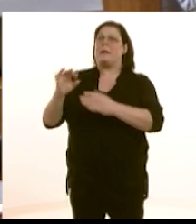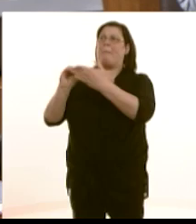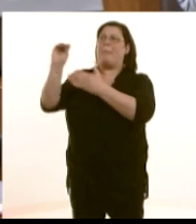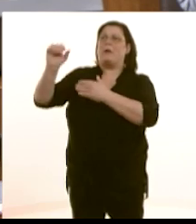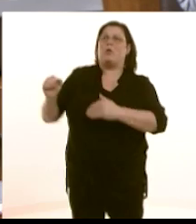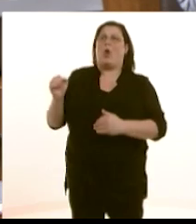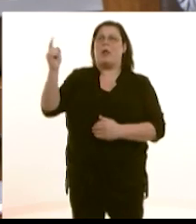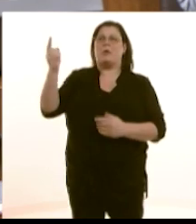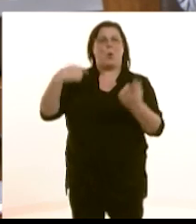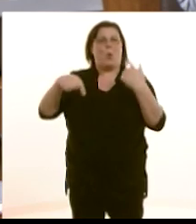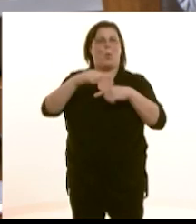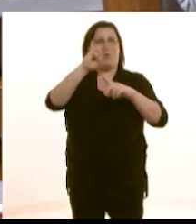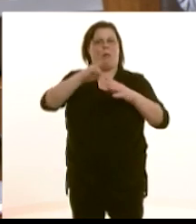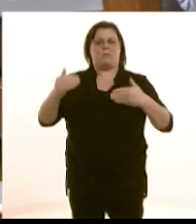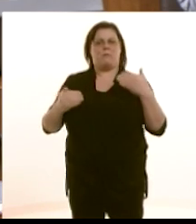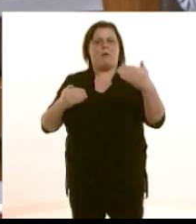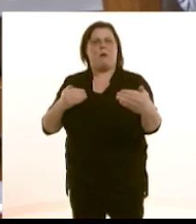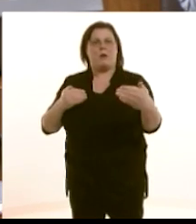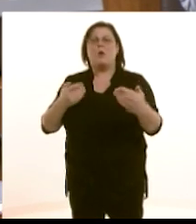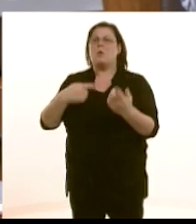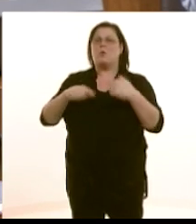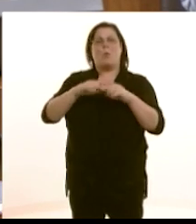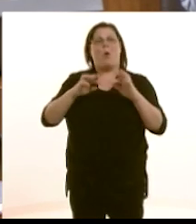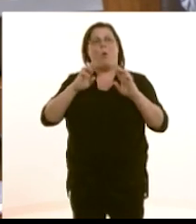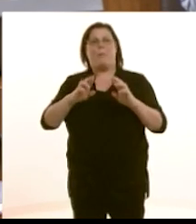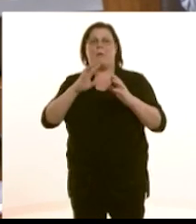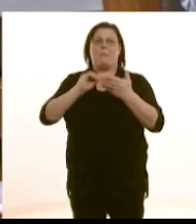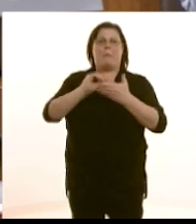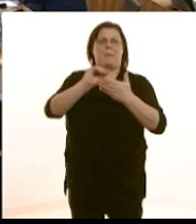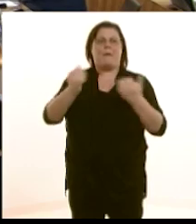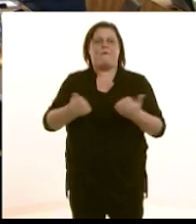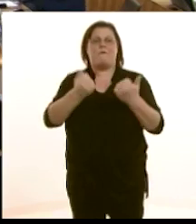yn mynd mas mor gynted ag syín bosib. Paul Davies: Brif Weinidog, y llynedd, byddwch